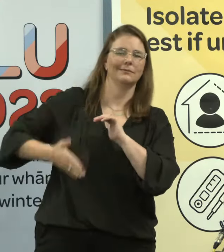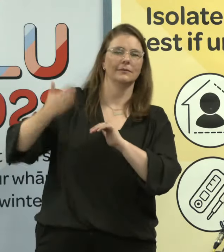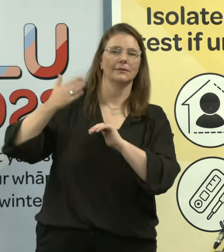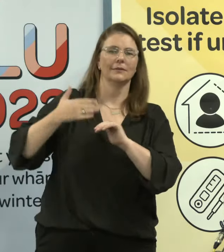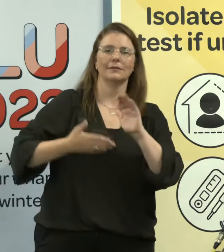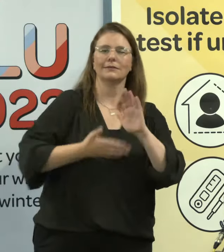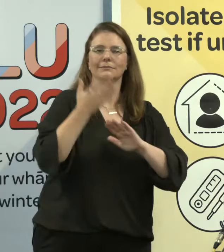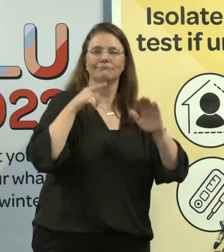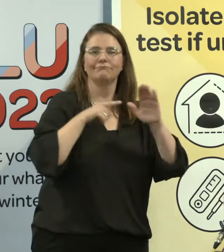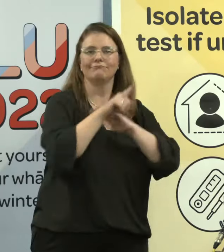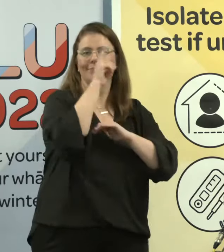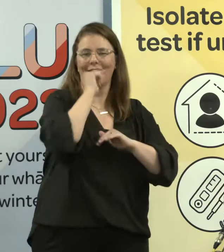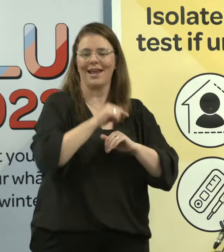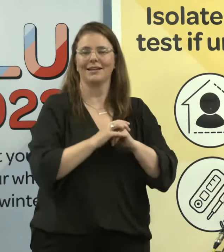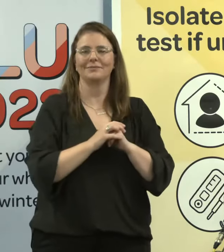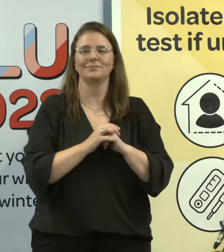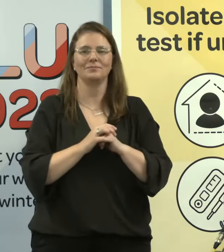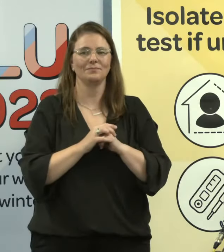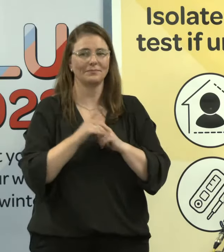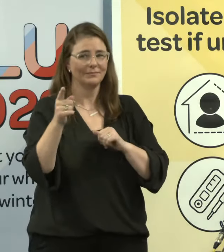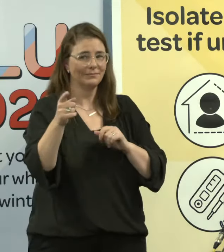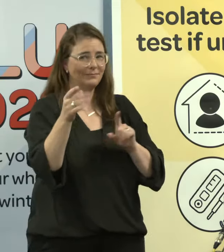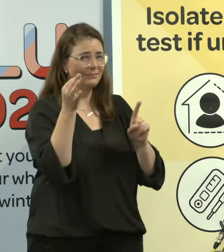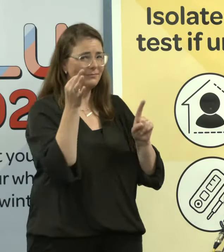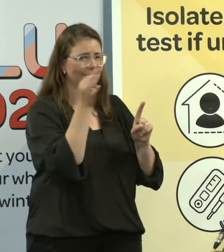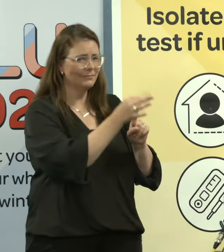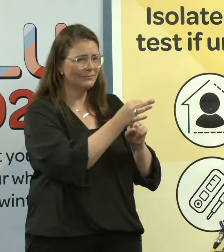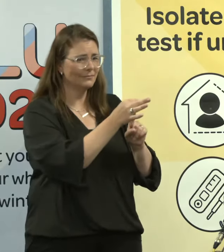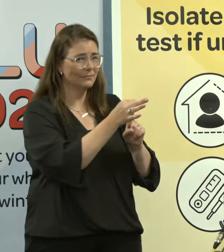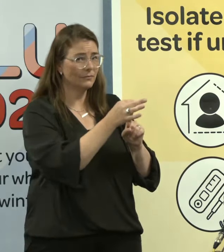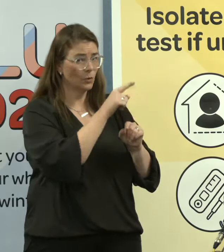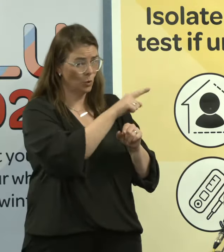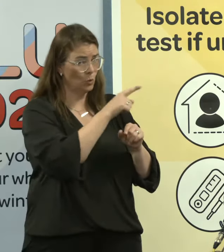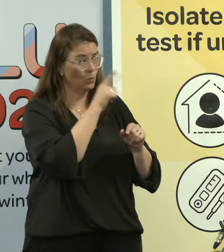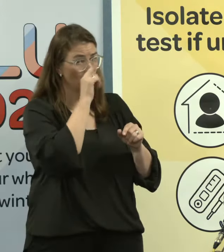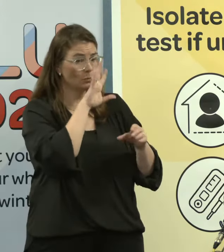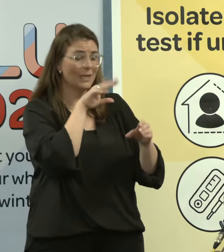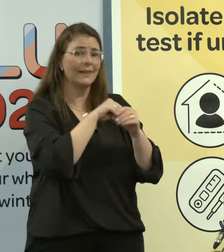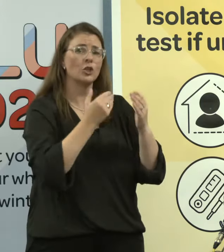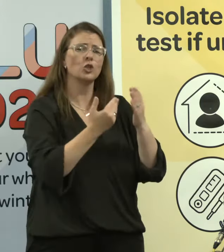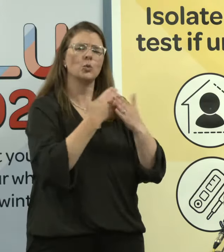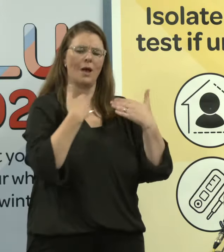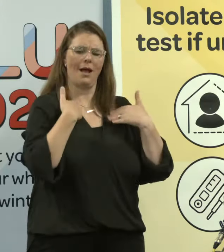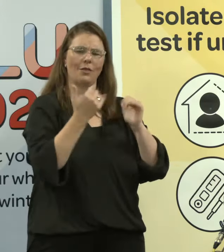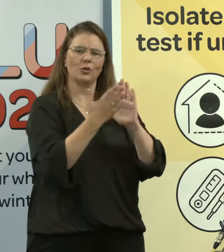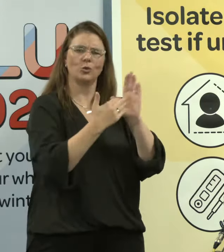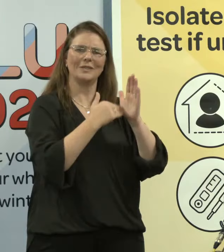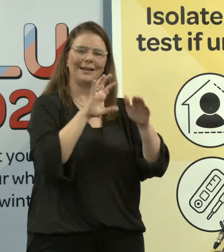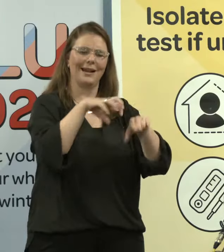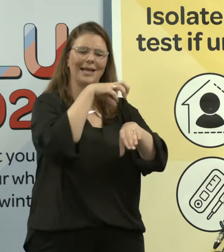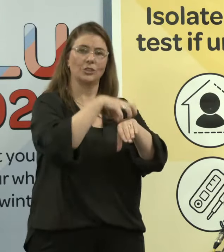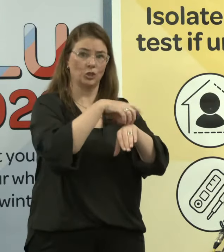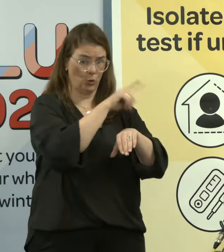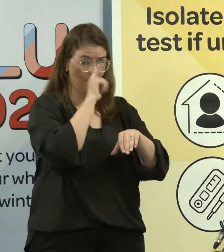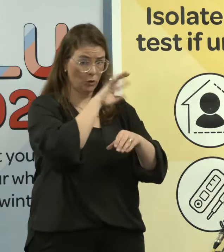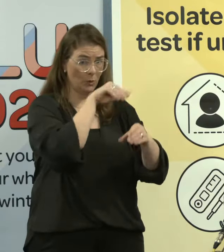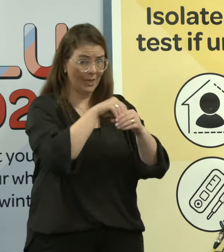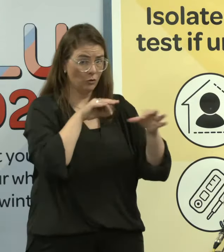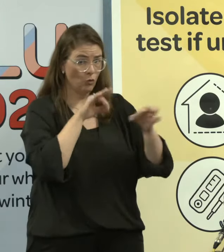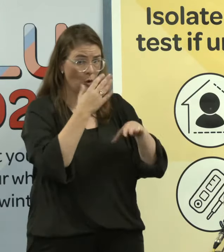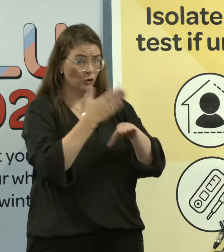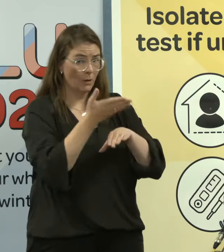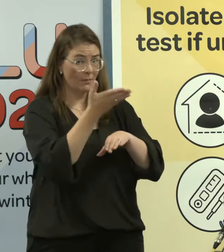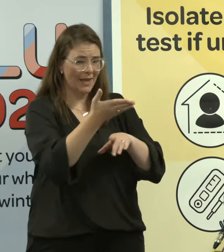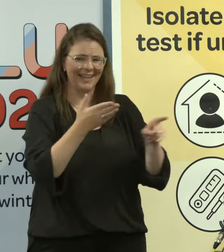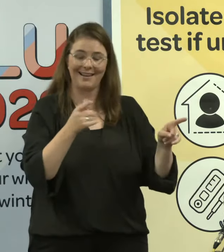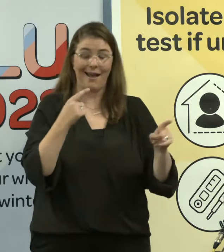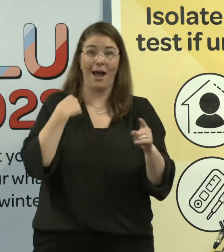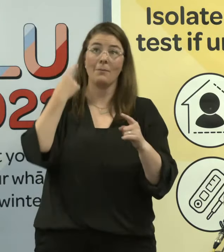tetahi o nga painga o te haere